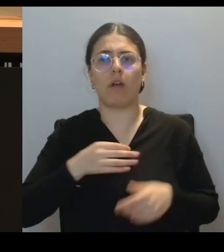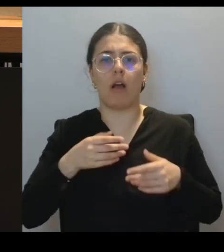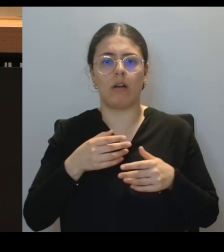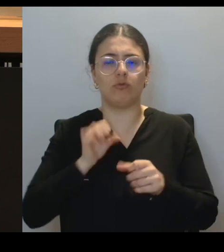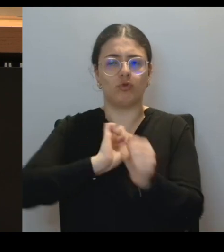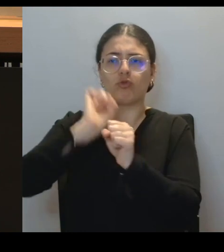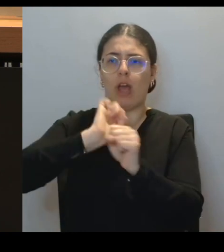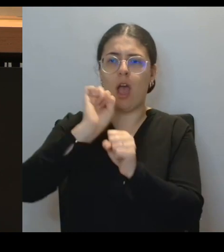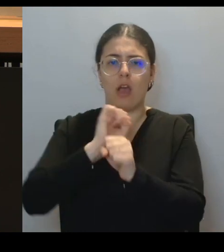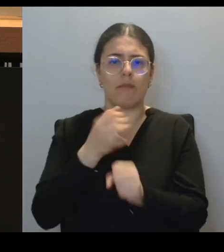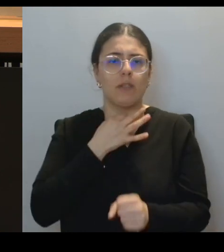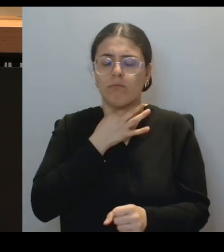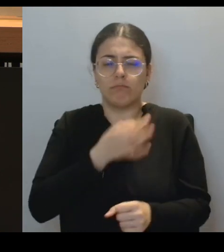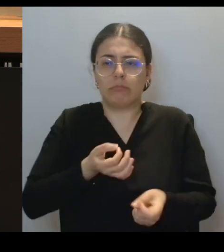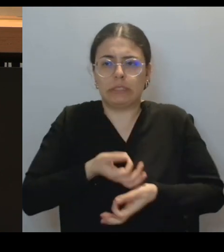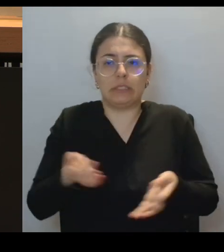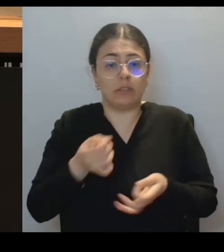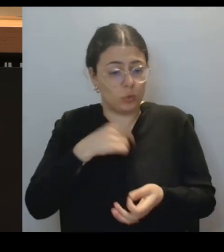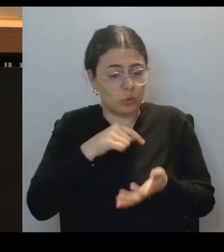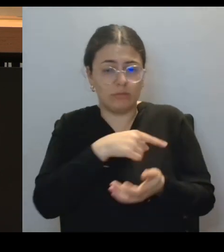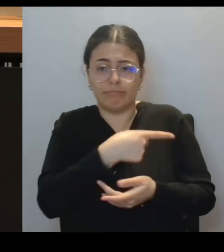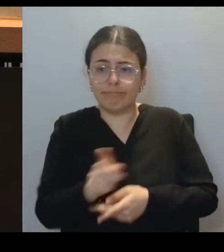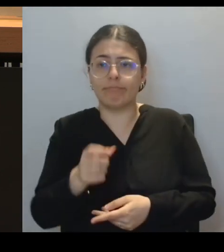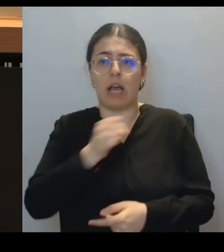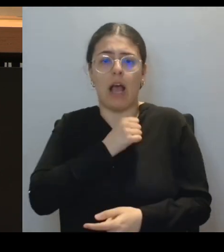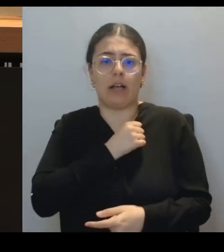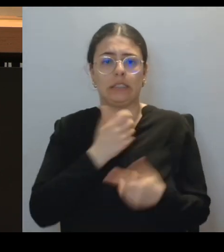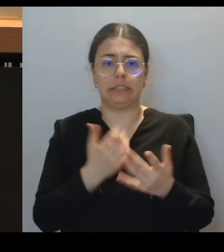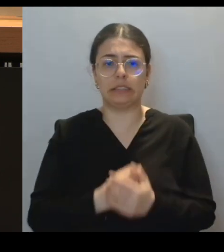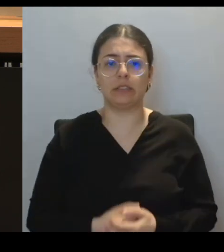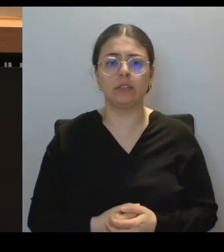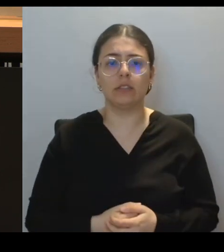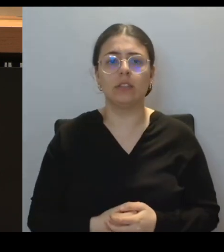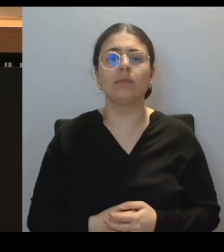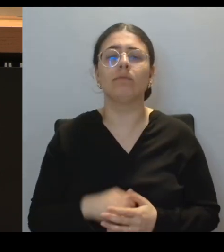es, noch einmal ins Gedächtnis zu rufen, wovor sie Angst haben und was